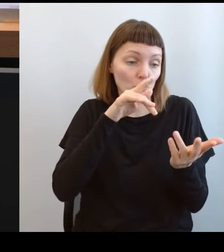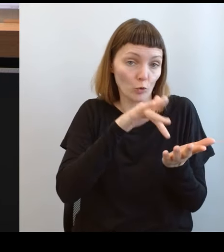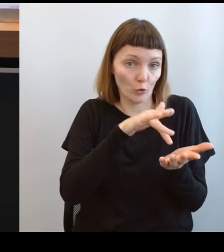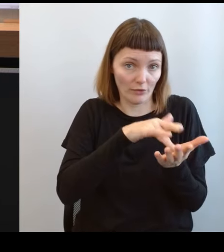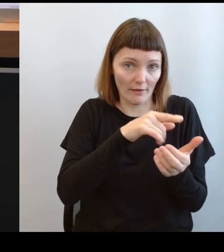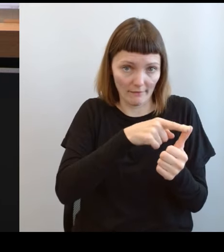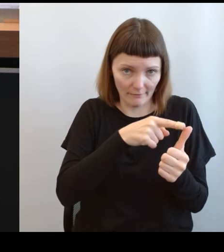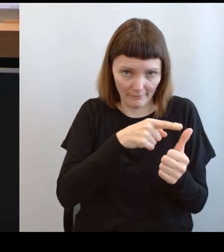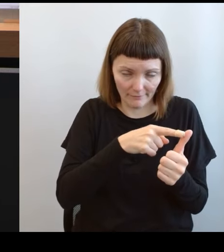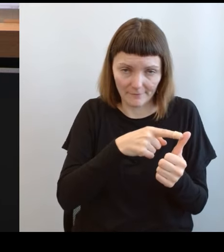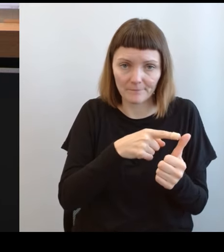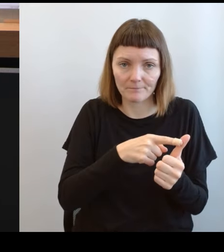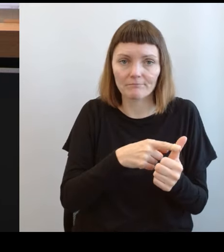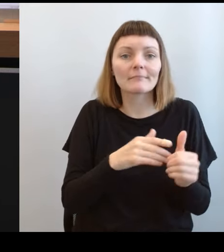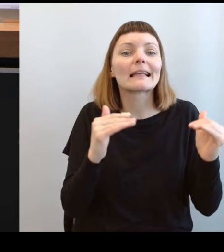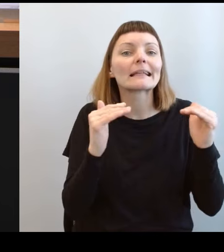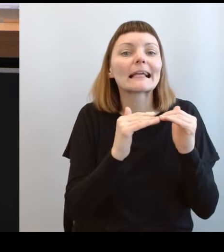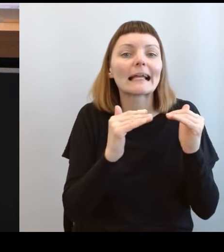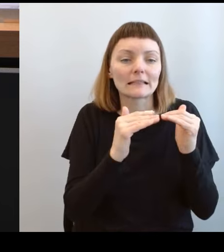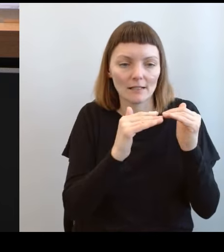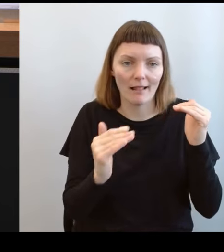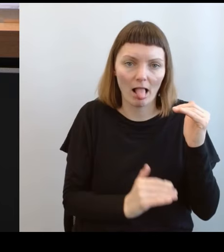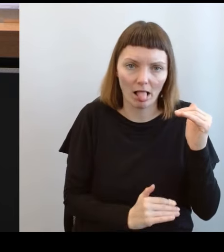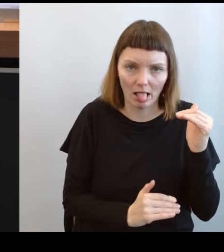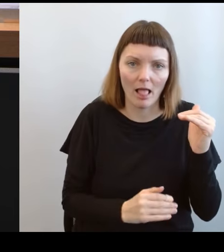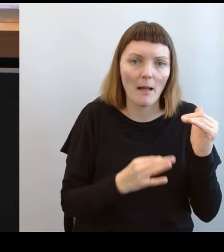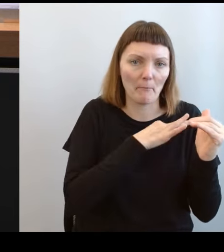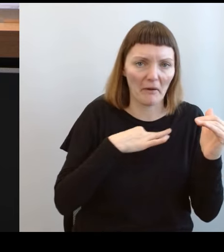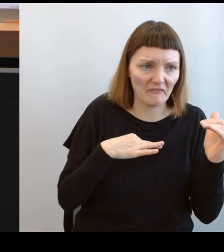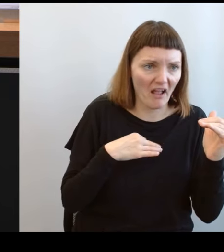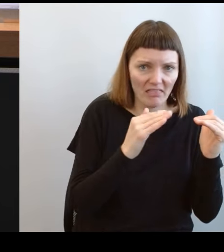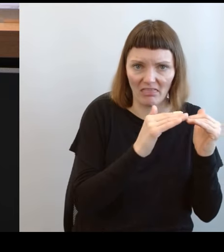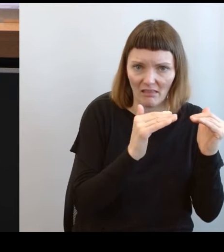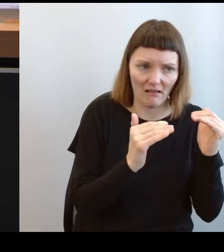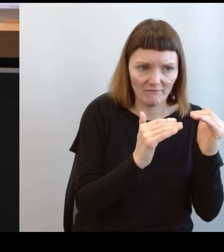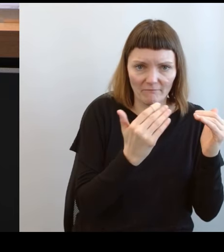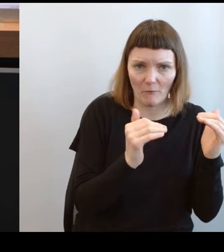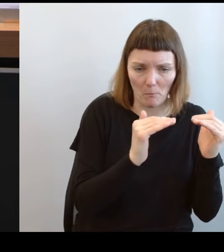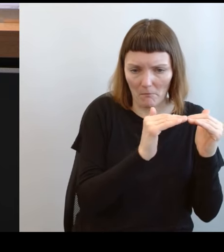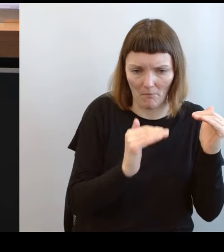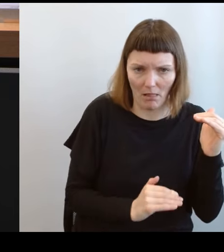oder touristischen Aufenthalten. Denn es war schon schwer erklärbar, warum zum Beispiel